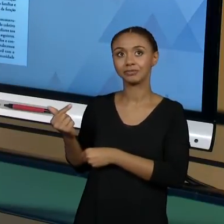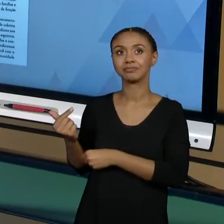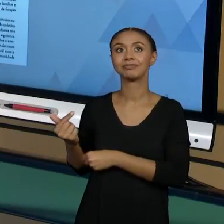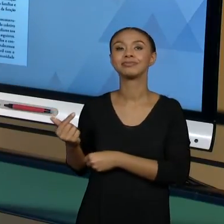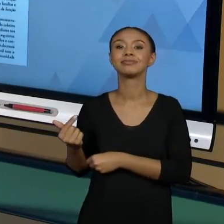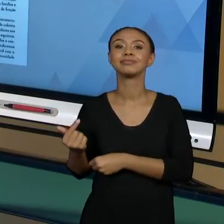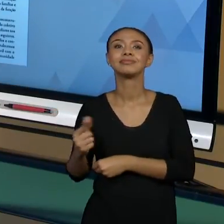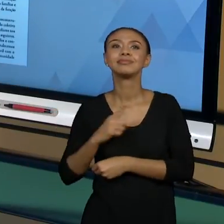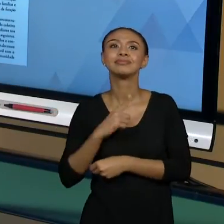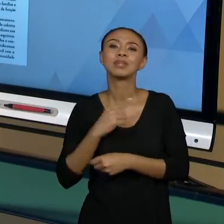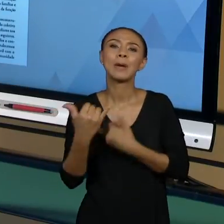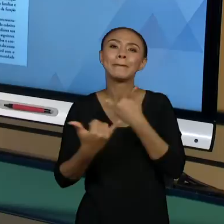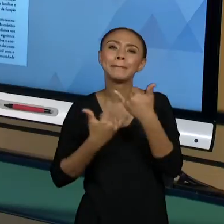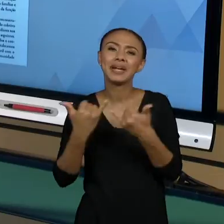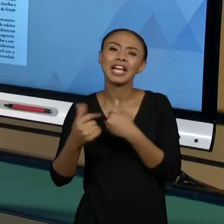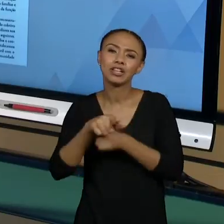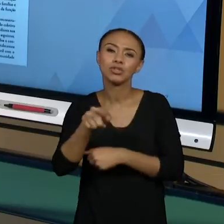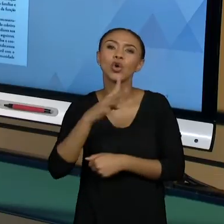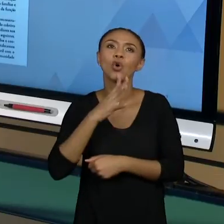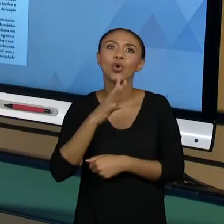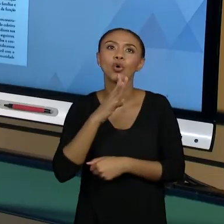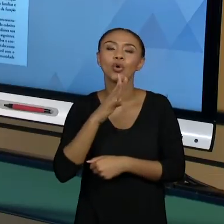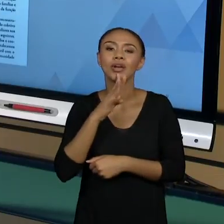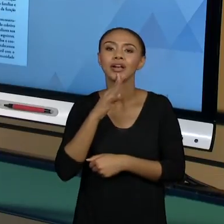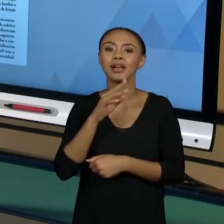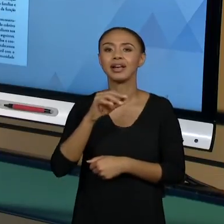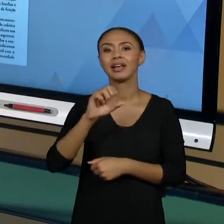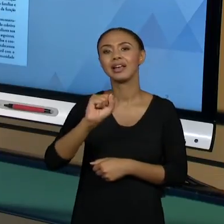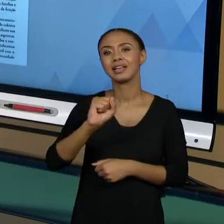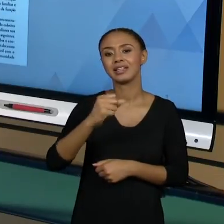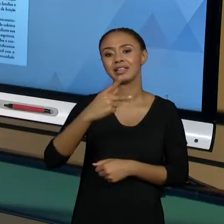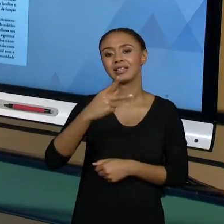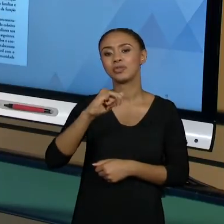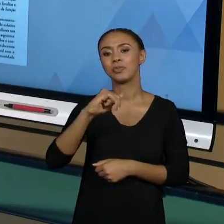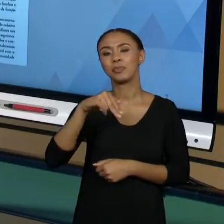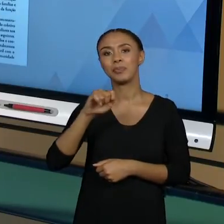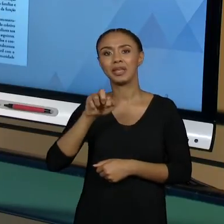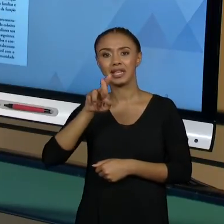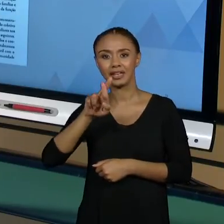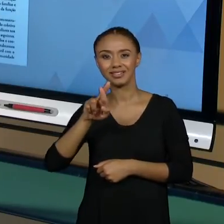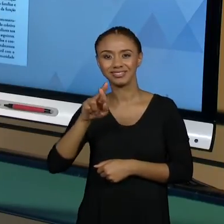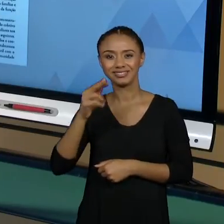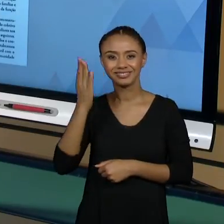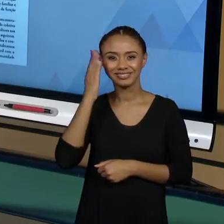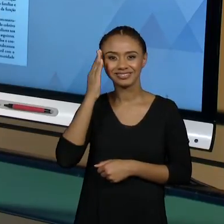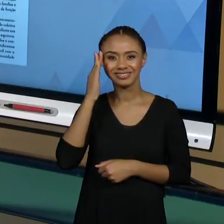CERTAMENTE CONHECEM, CHAMADO "SPINNER" OU "HAND SPINNER", É UM BRINQUEDO QUE GIRAVA. ELE VIA AS